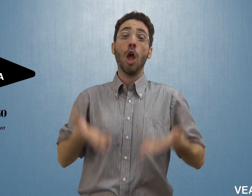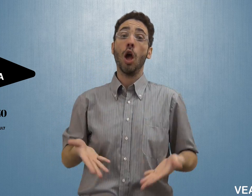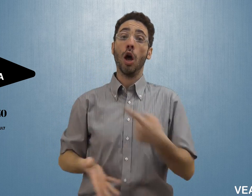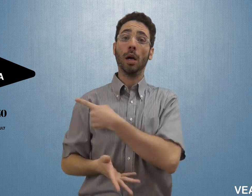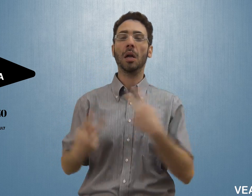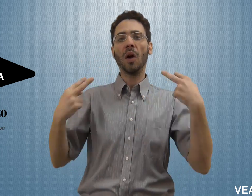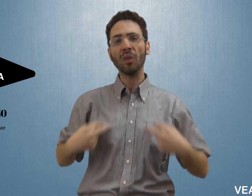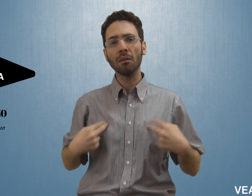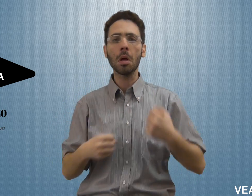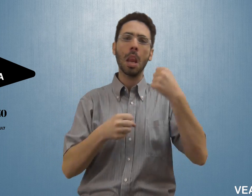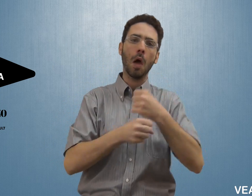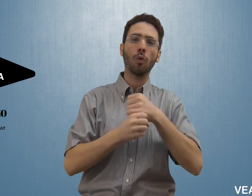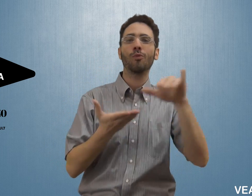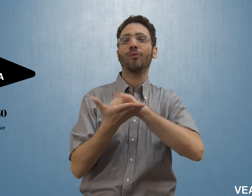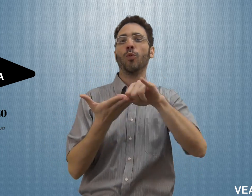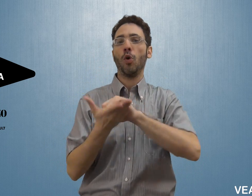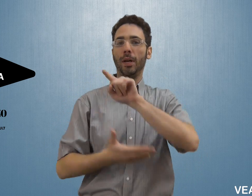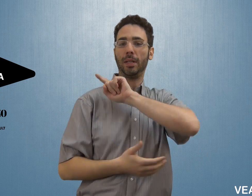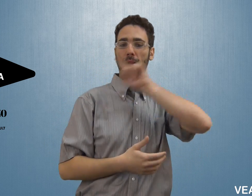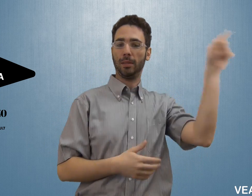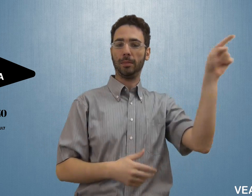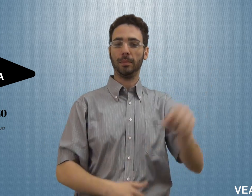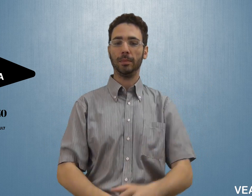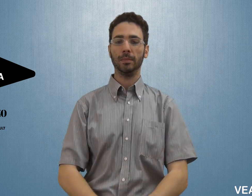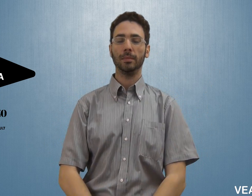e oggi vive e lavora a New York.